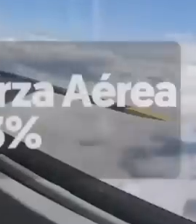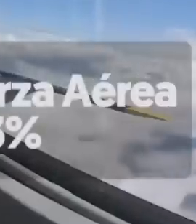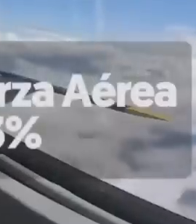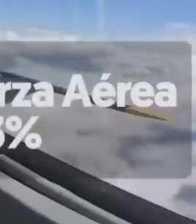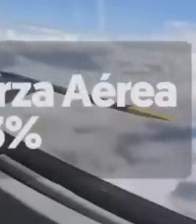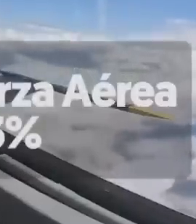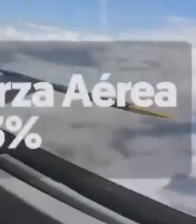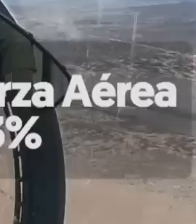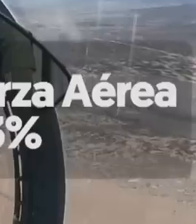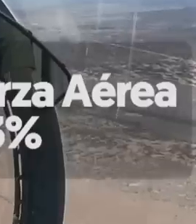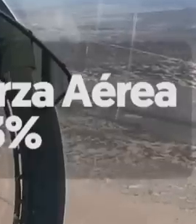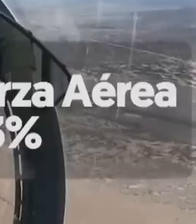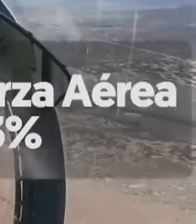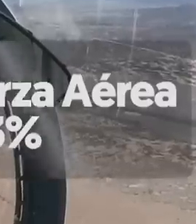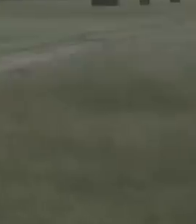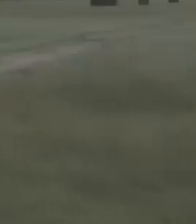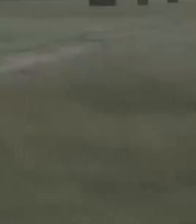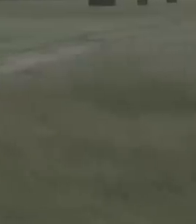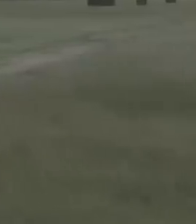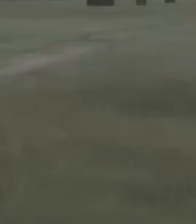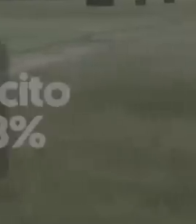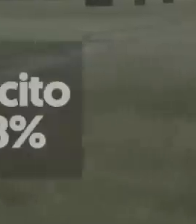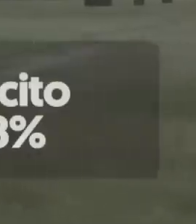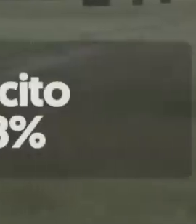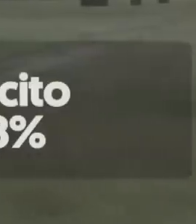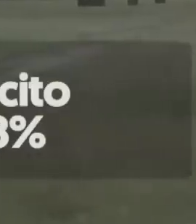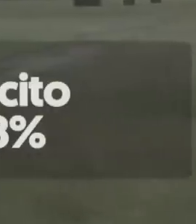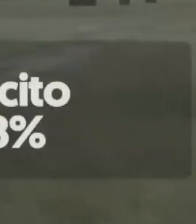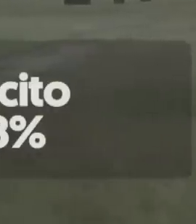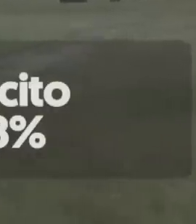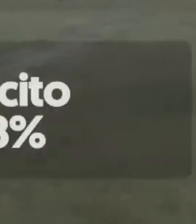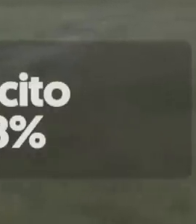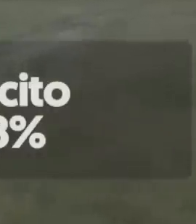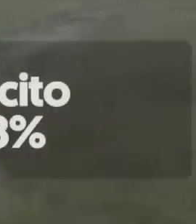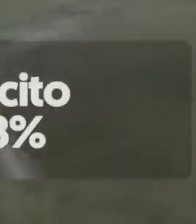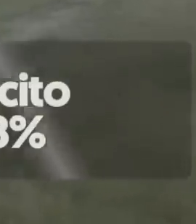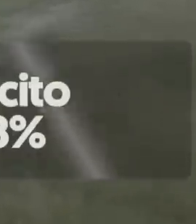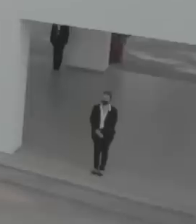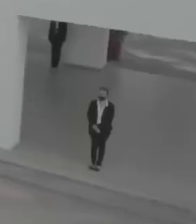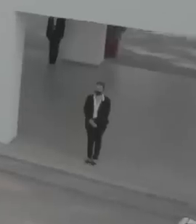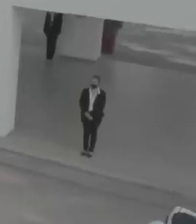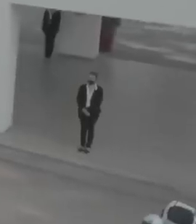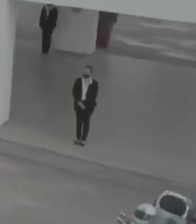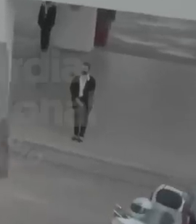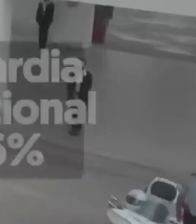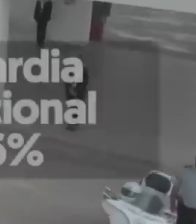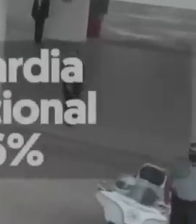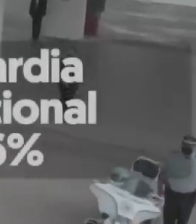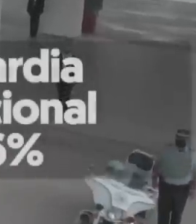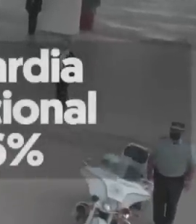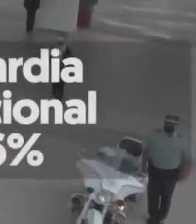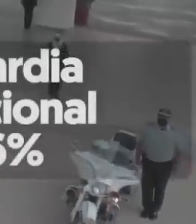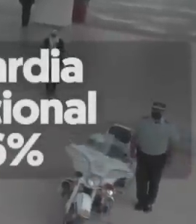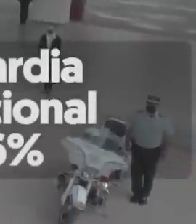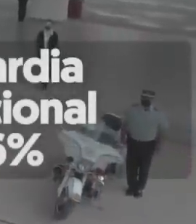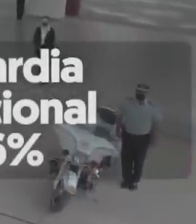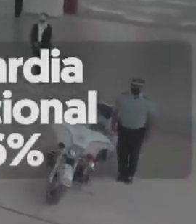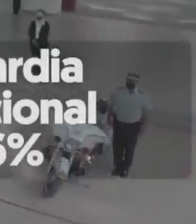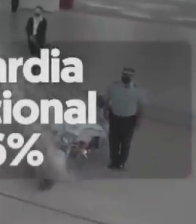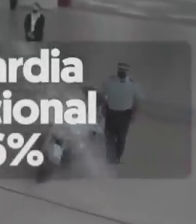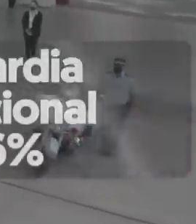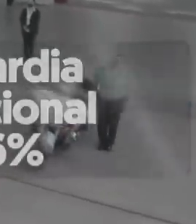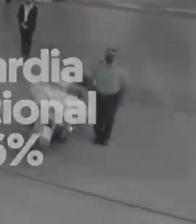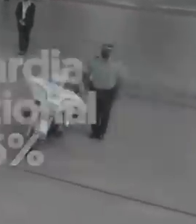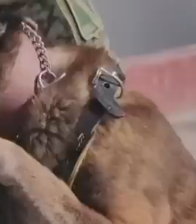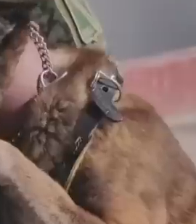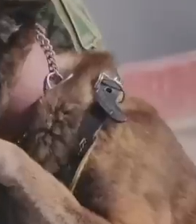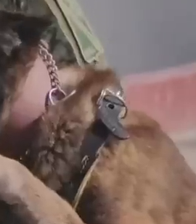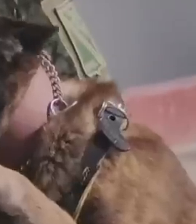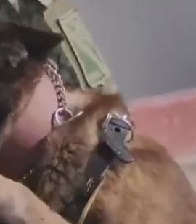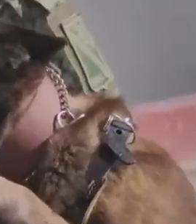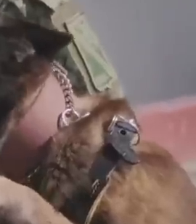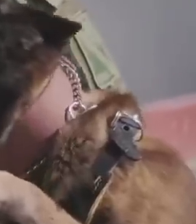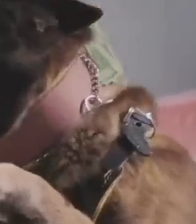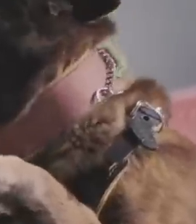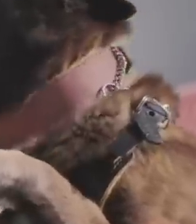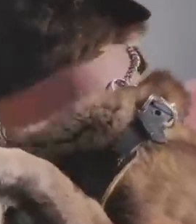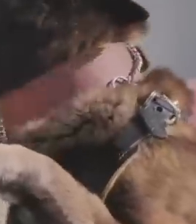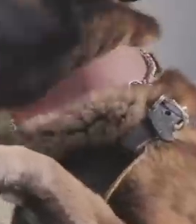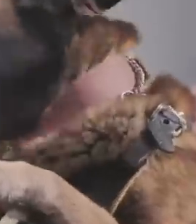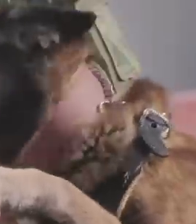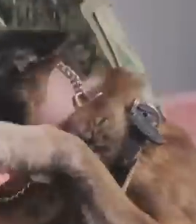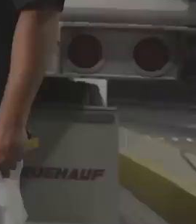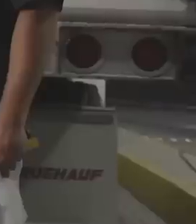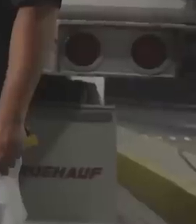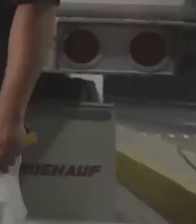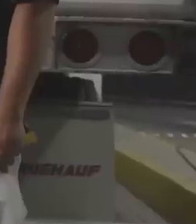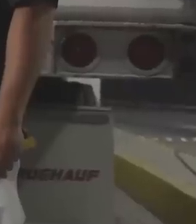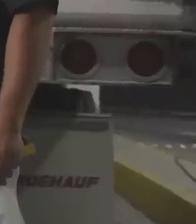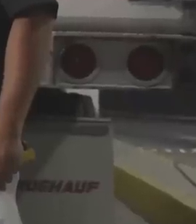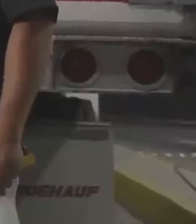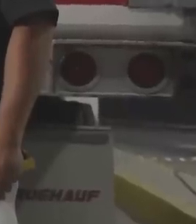87.3 ejército 83.8 Guardia nacional 75.6 estas acciones y resultados son muestra palpable del